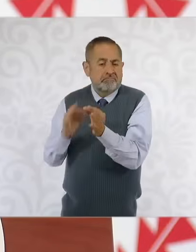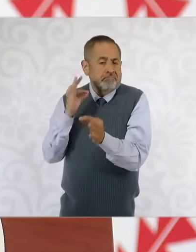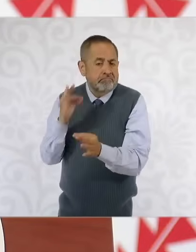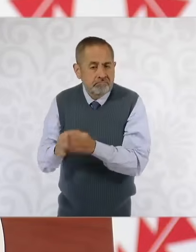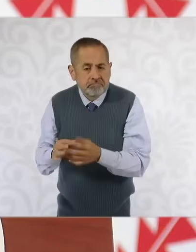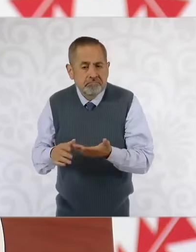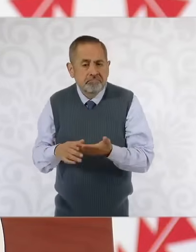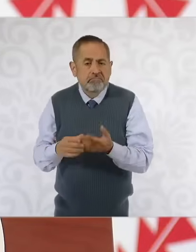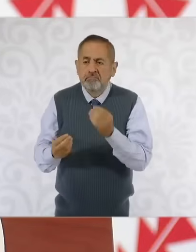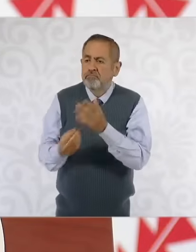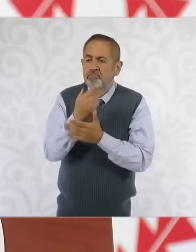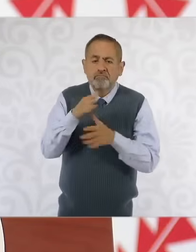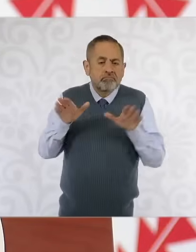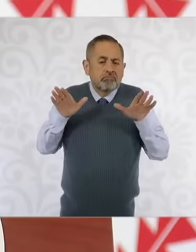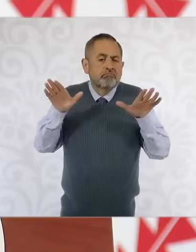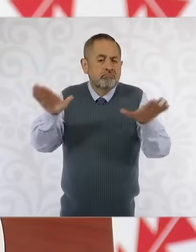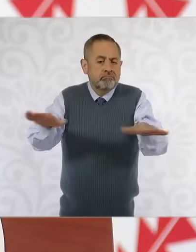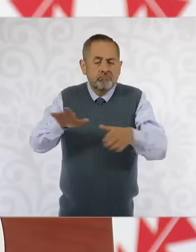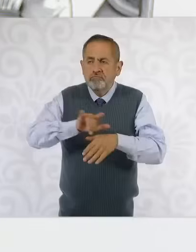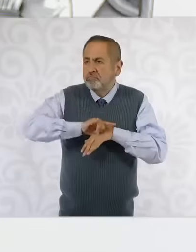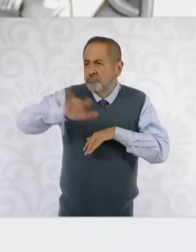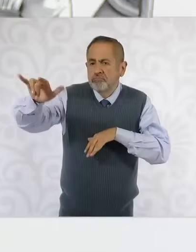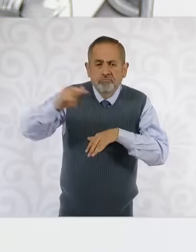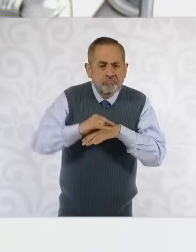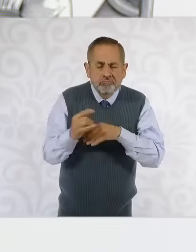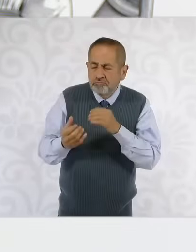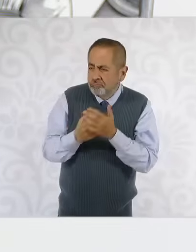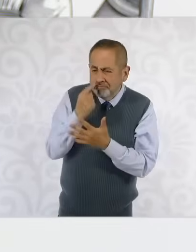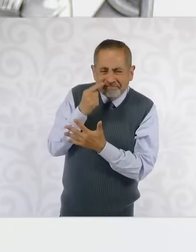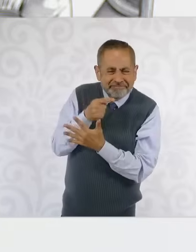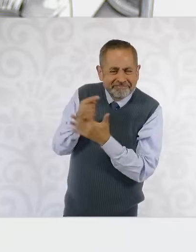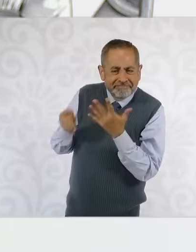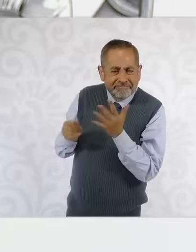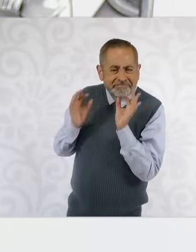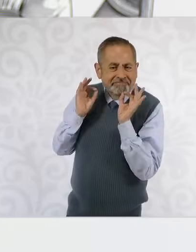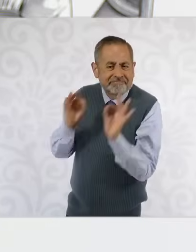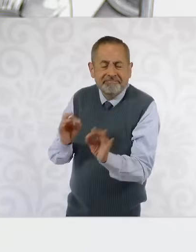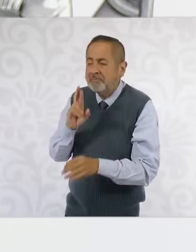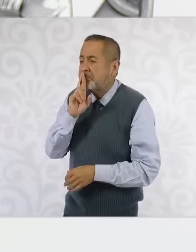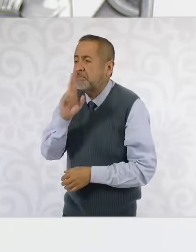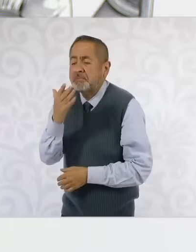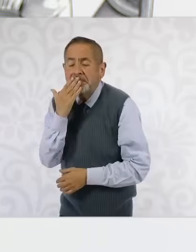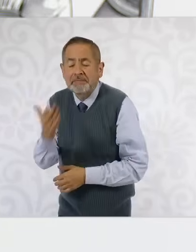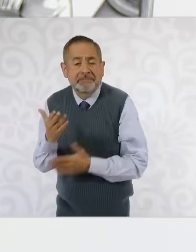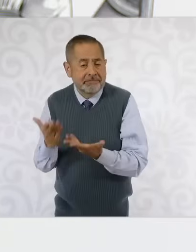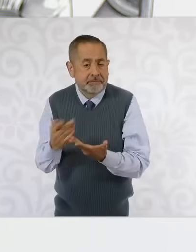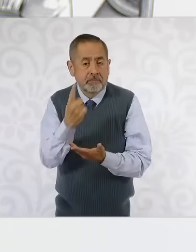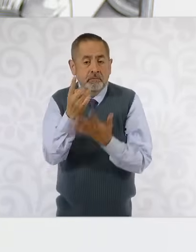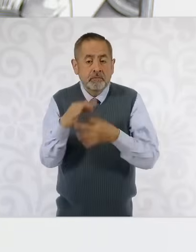aéreas Pero además lo más importante 10 millones casi